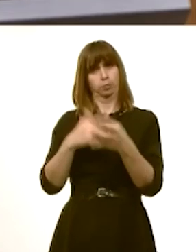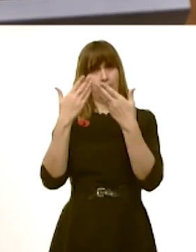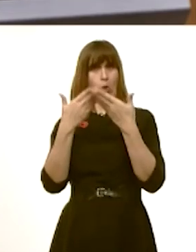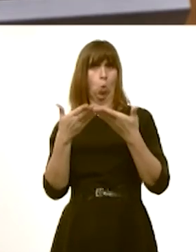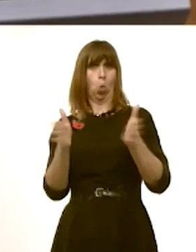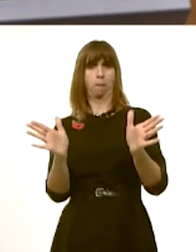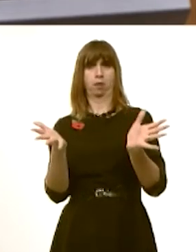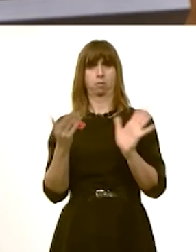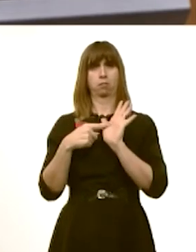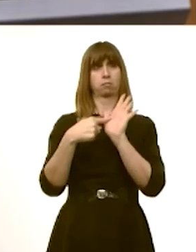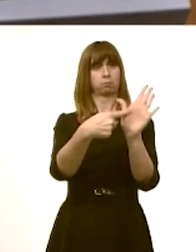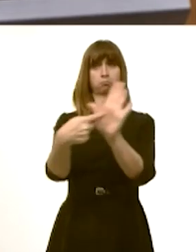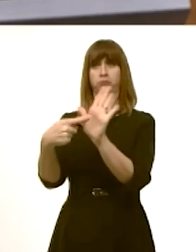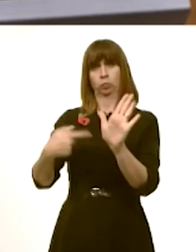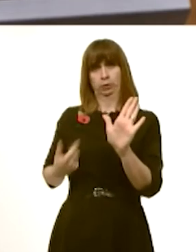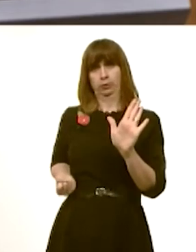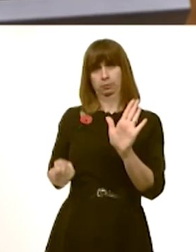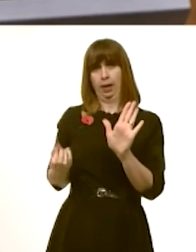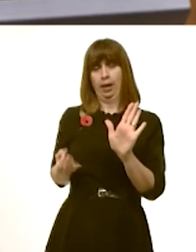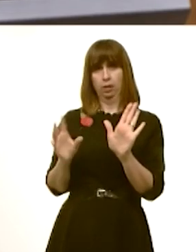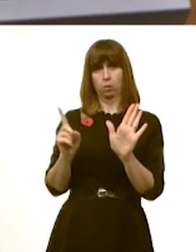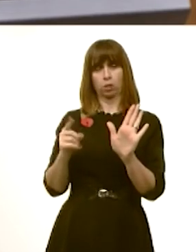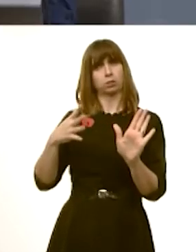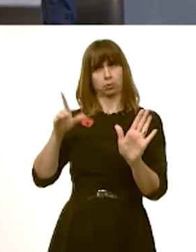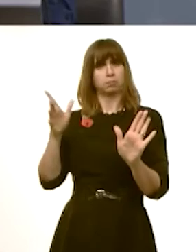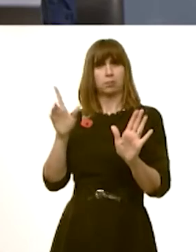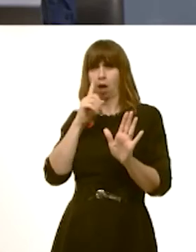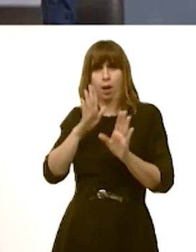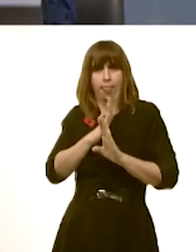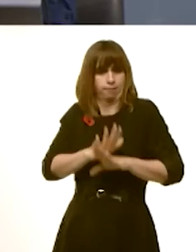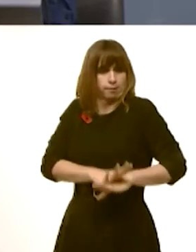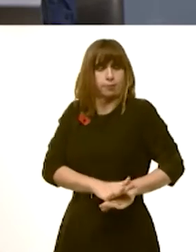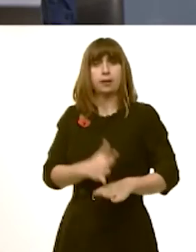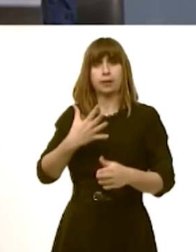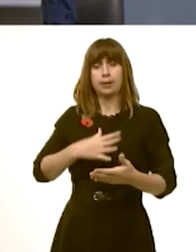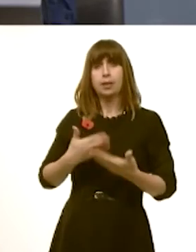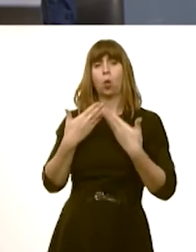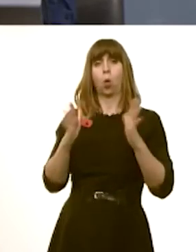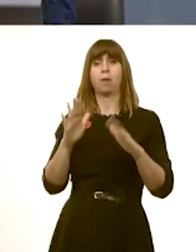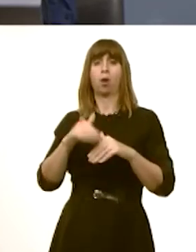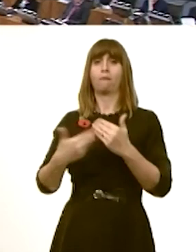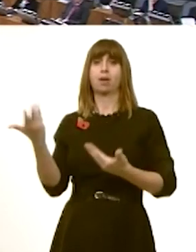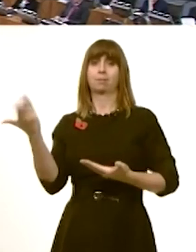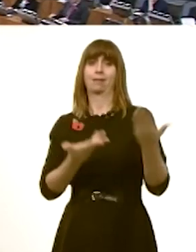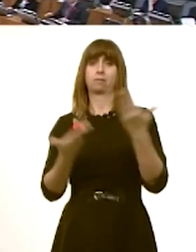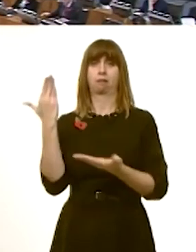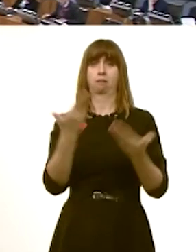nhwín ei wario, a hefyd, wrth gwrs, yn agored ac yn tendro lle mae hynnyín bosibl. Sandy Mewies: 4.